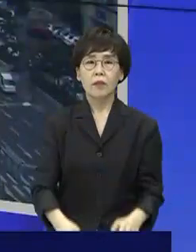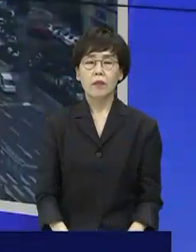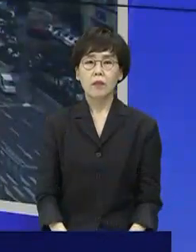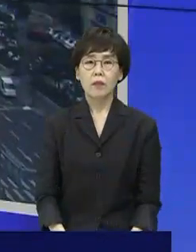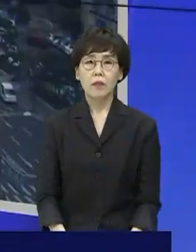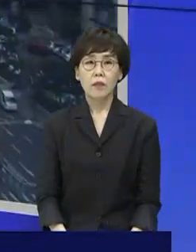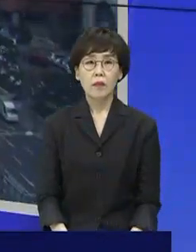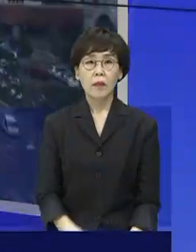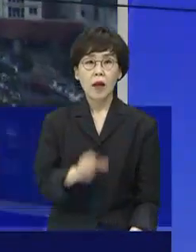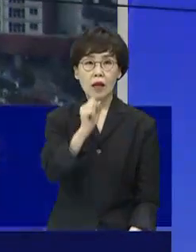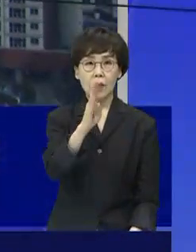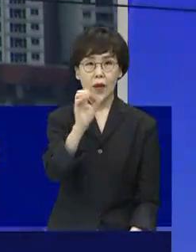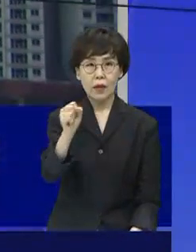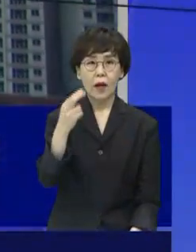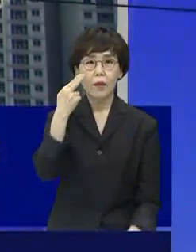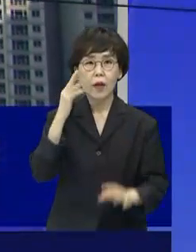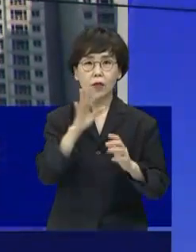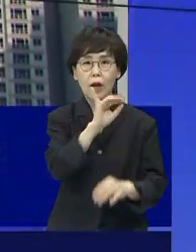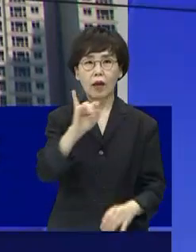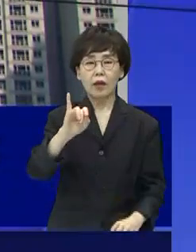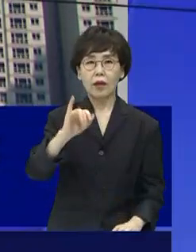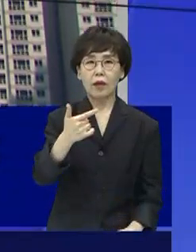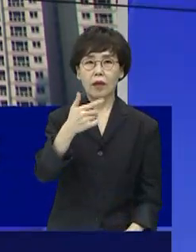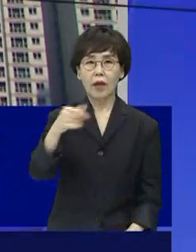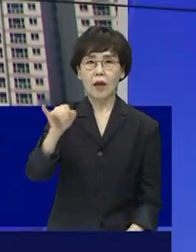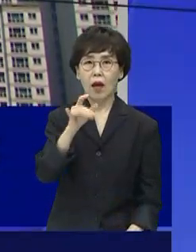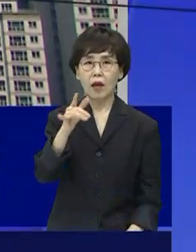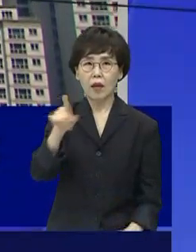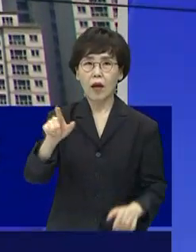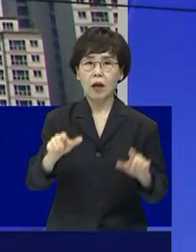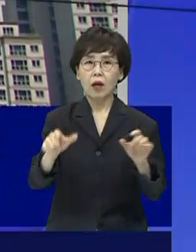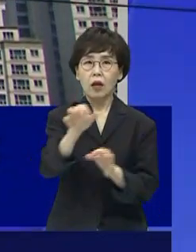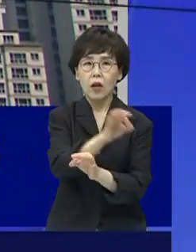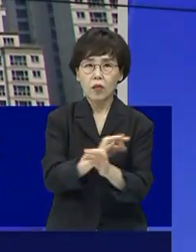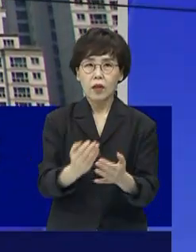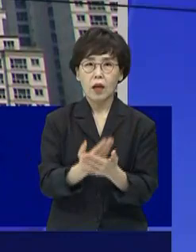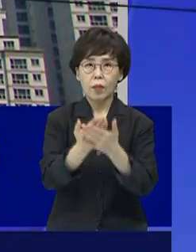SBS가 미국 인디애나 경제개발공사와 TV 광고 독점 계약을 맺었습니다.